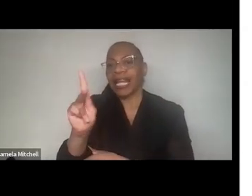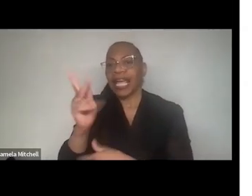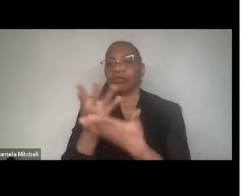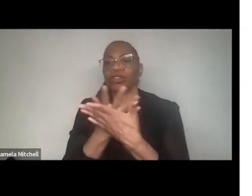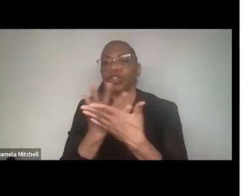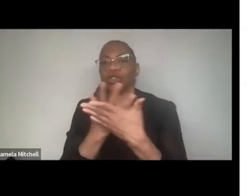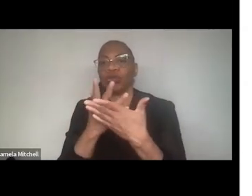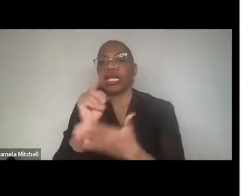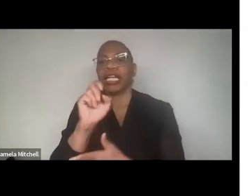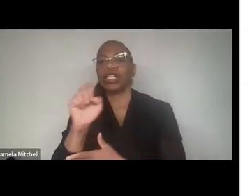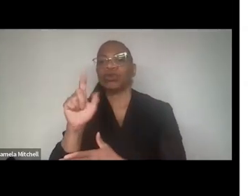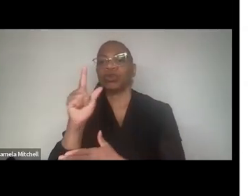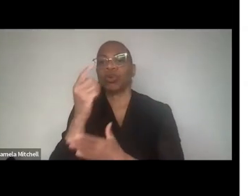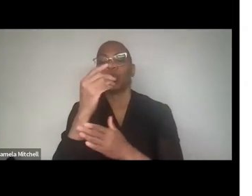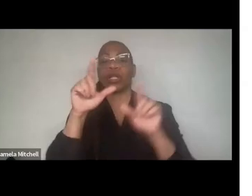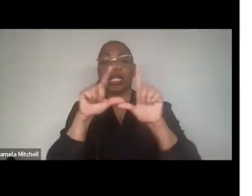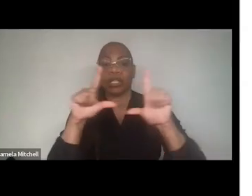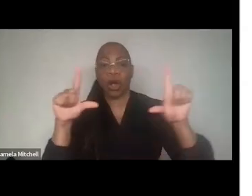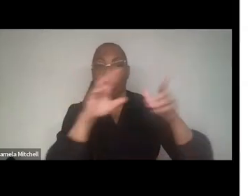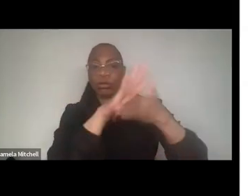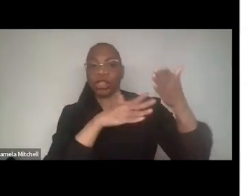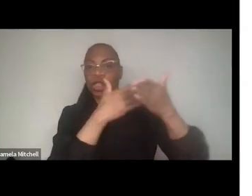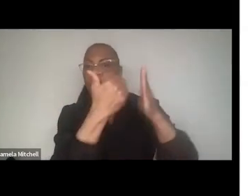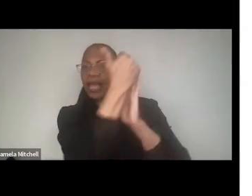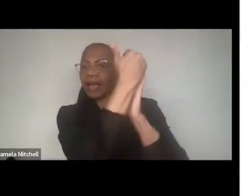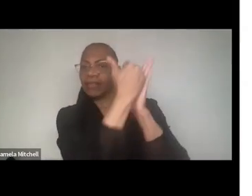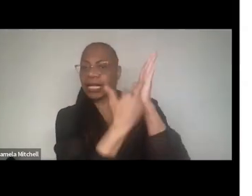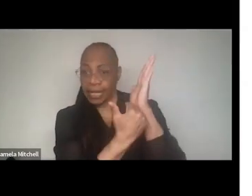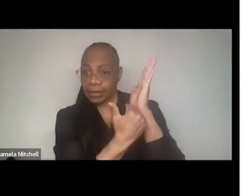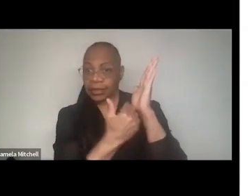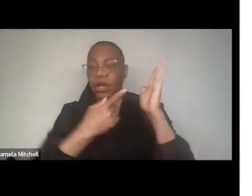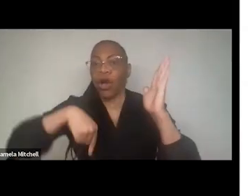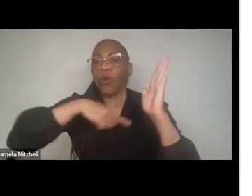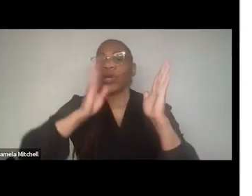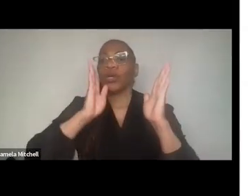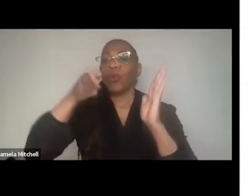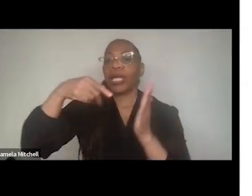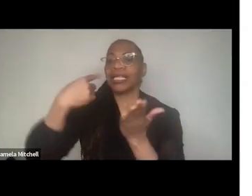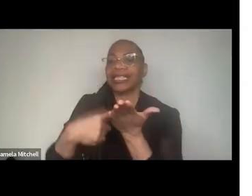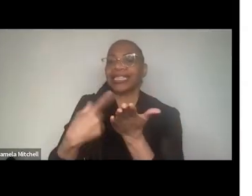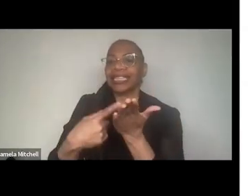que enumera todas estas diferentes opciones de evaluación. Hablaremos en profundidad sobre la evaluación y cómo se ve eso un poco más adelante también,